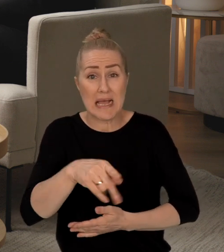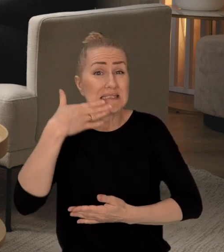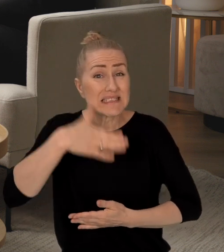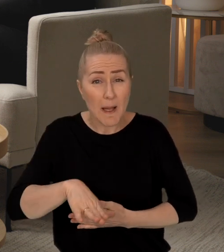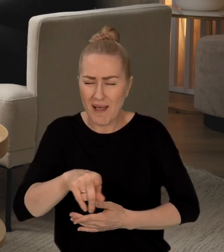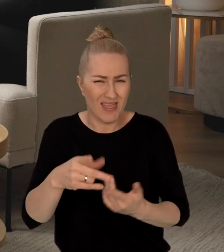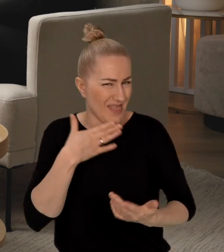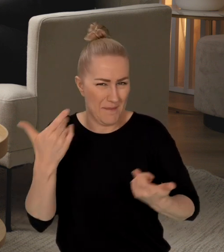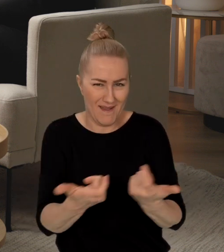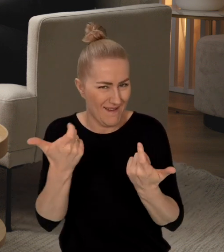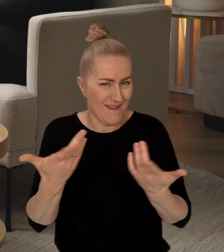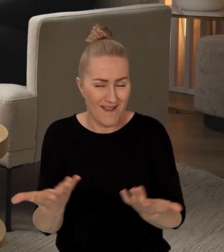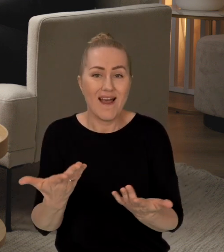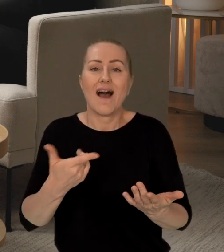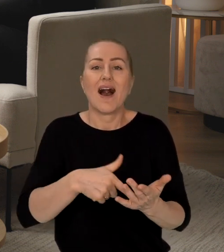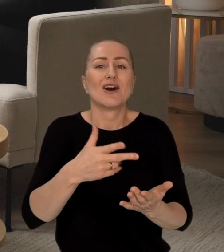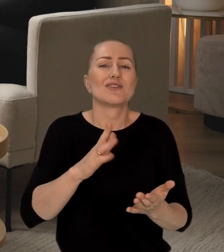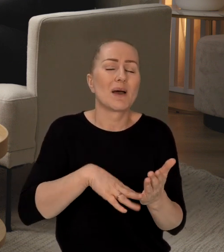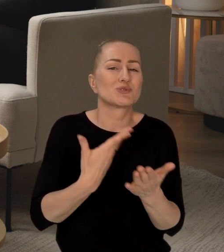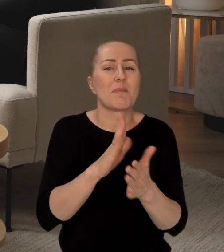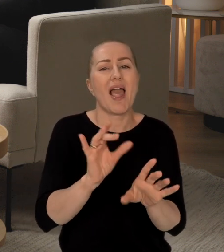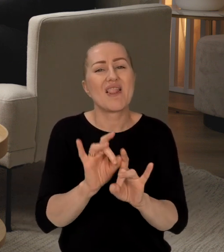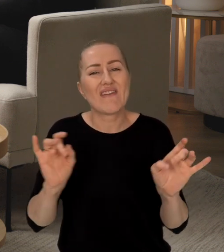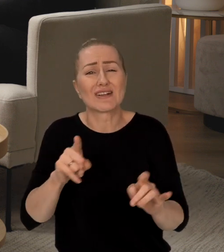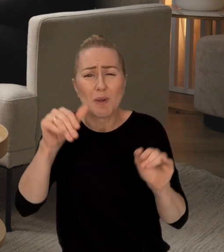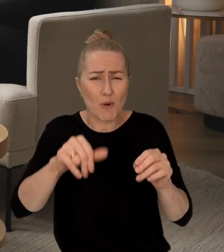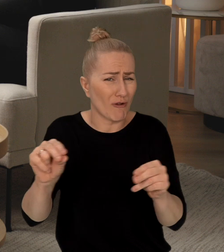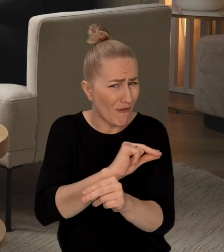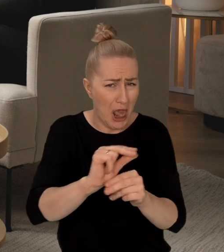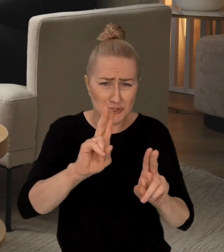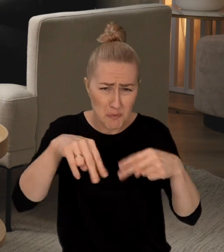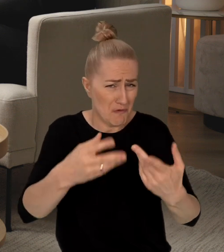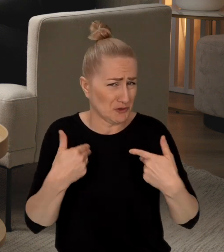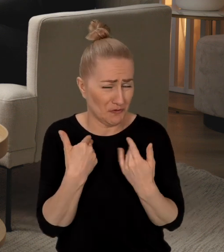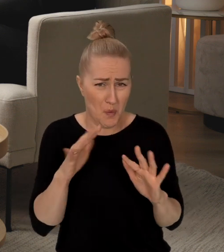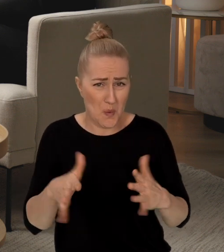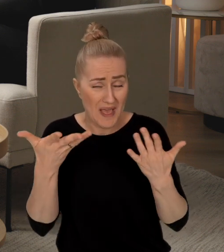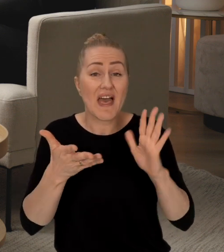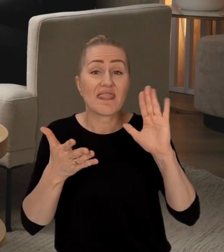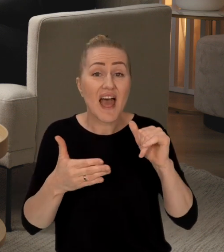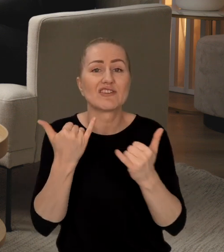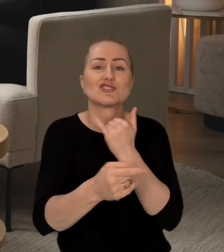Są to często infekcje, które są do wyleczenia. Także, nawet jeżeli te wyniki są